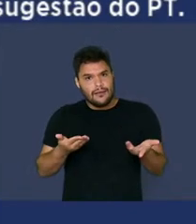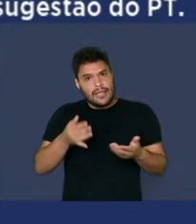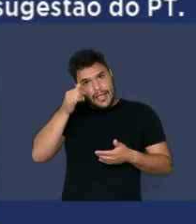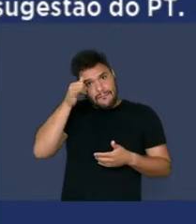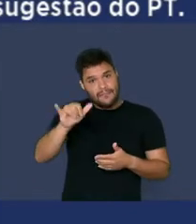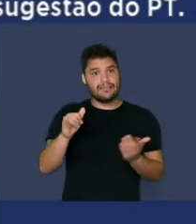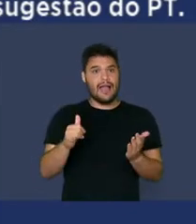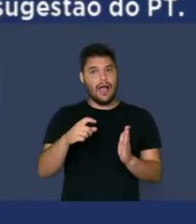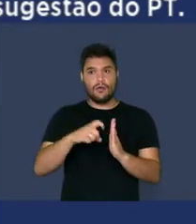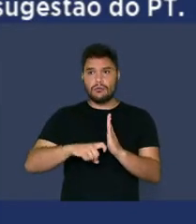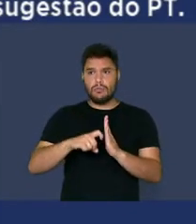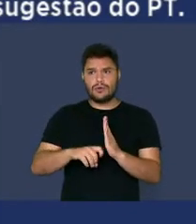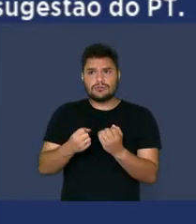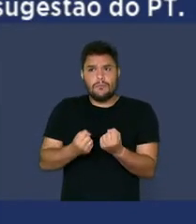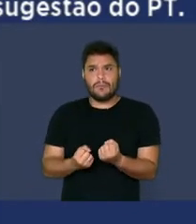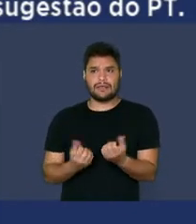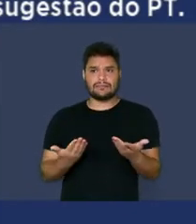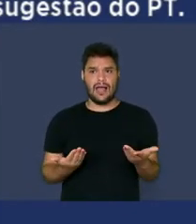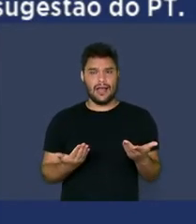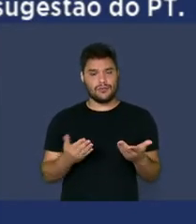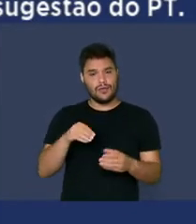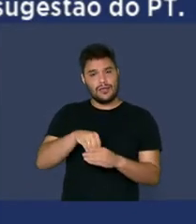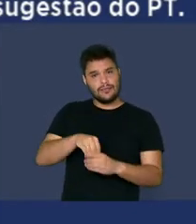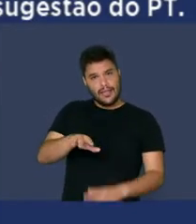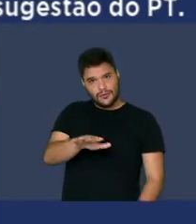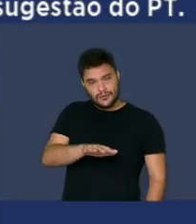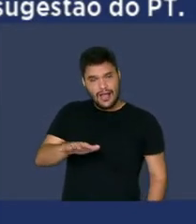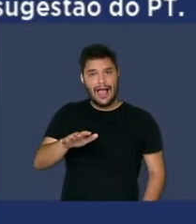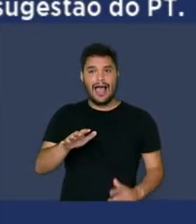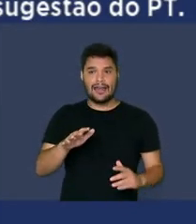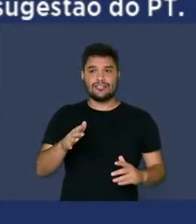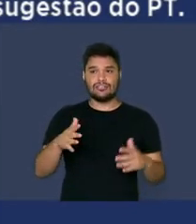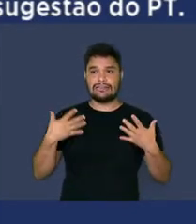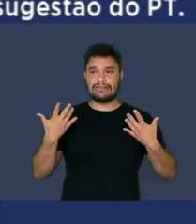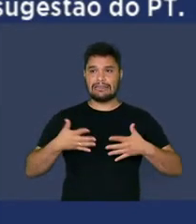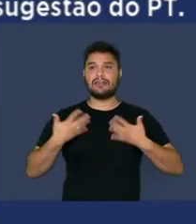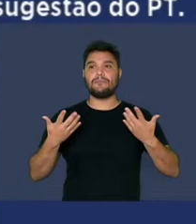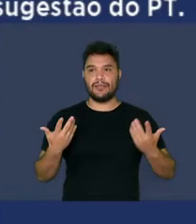TRIBUTÁRIA MAIOR DO QUE A JÁ PRATICADA NO BRASIL PARA O SETOR DE ENTRETENIMENTO.